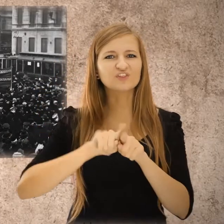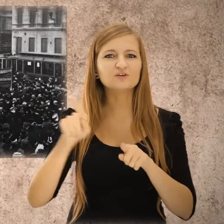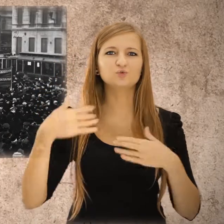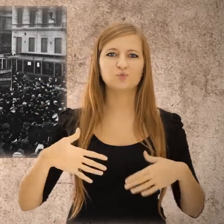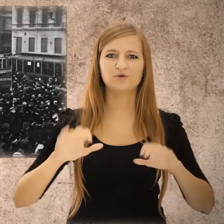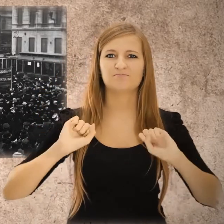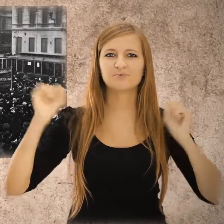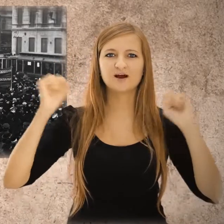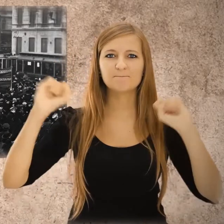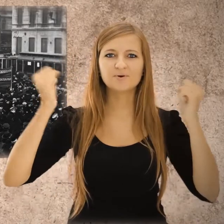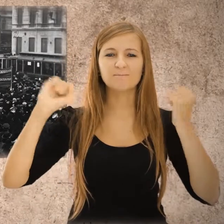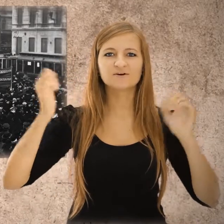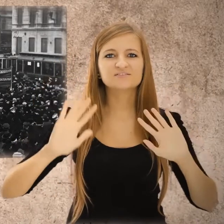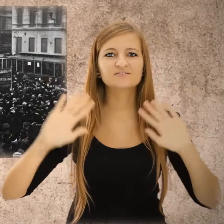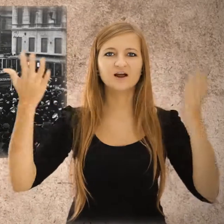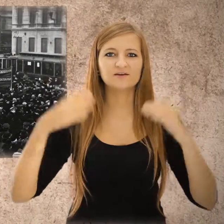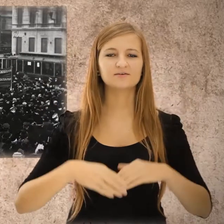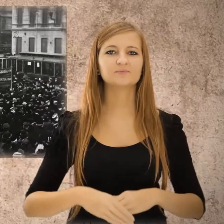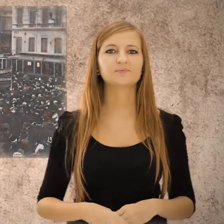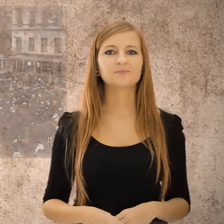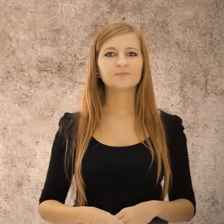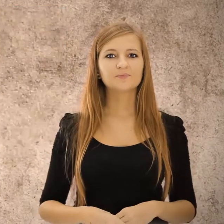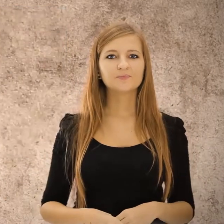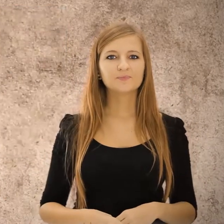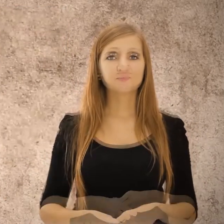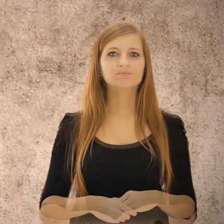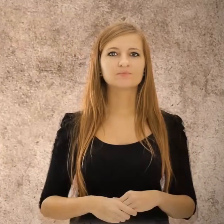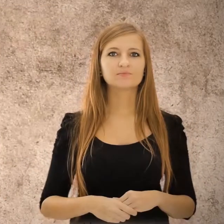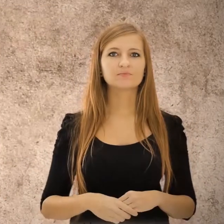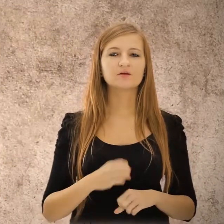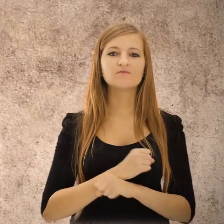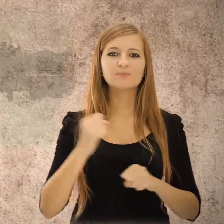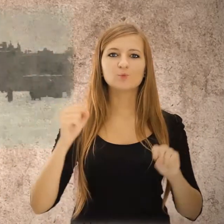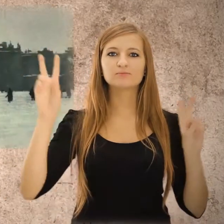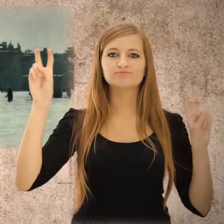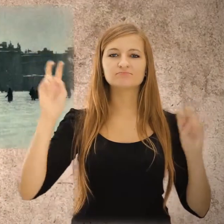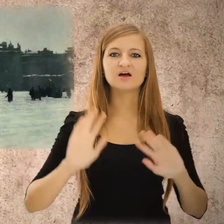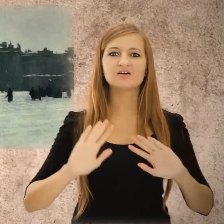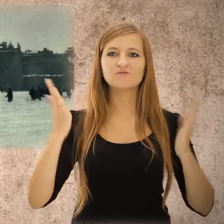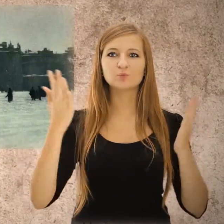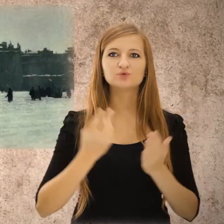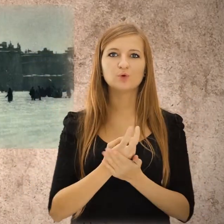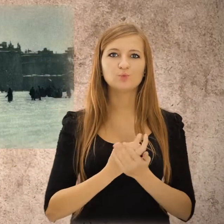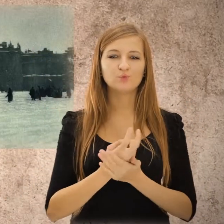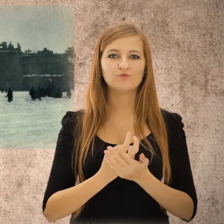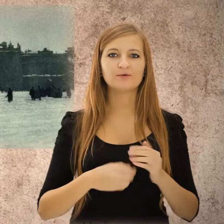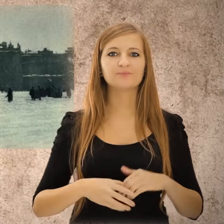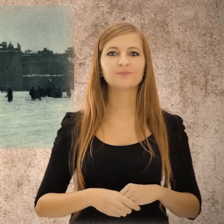Ludność buntowała się, były strajki i demonstracje. Wybuchła tzw. Rewolucja Lutowa.